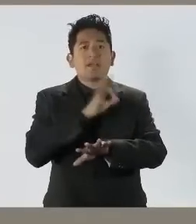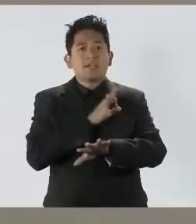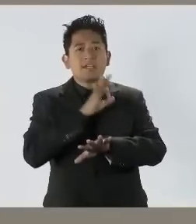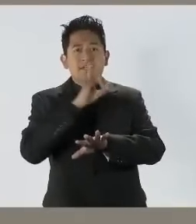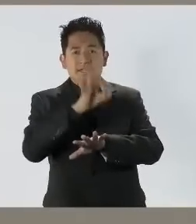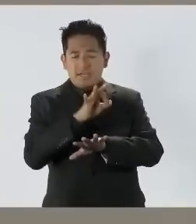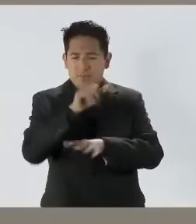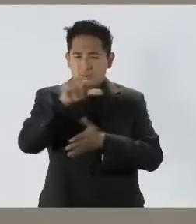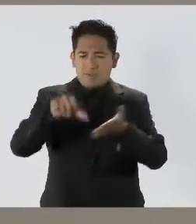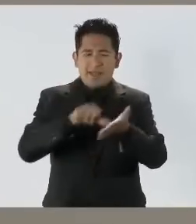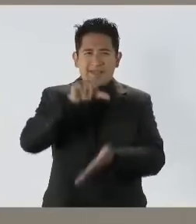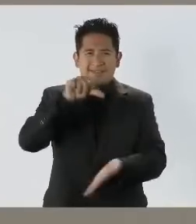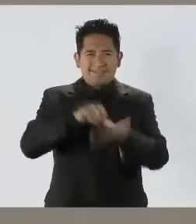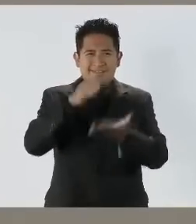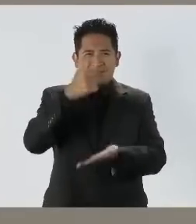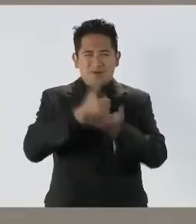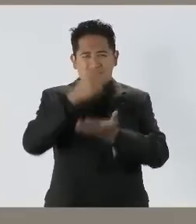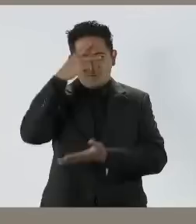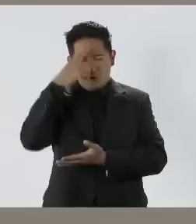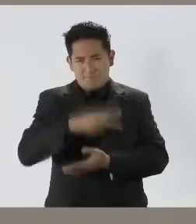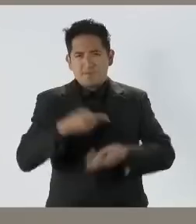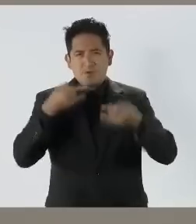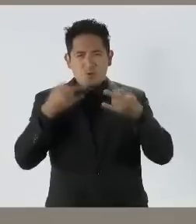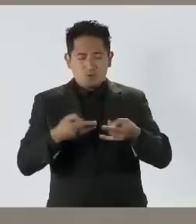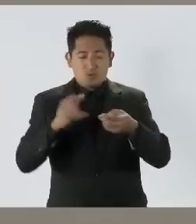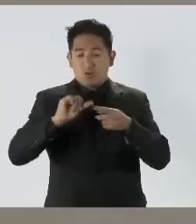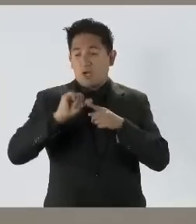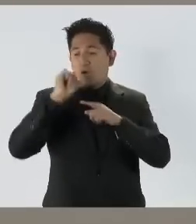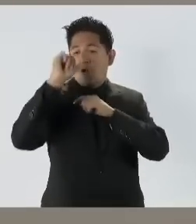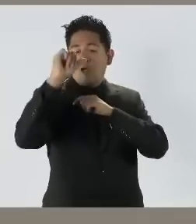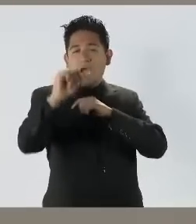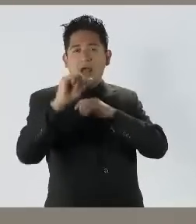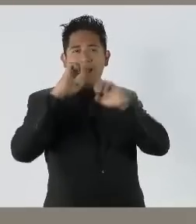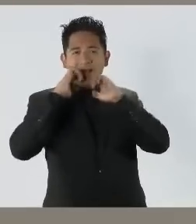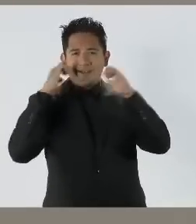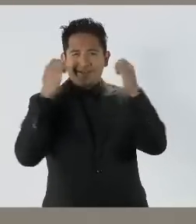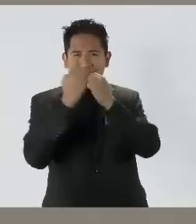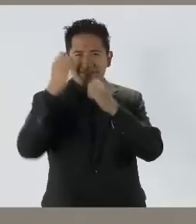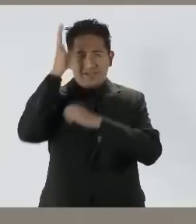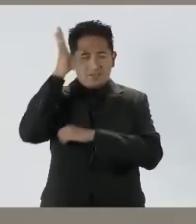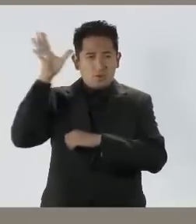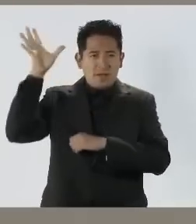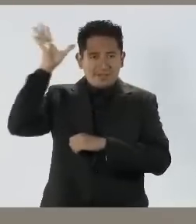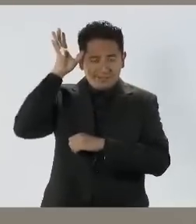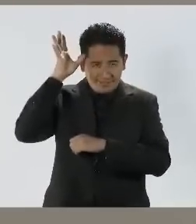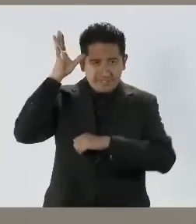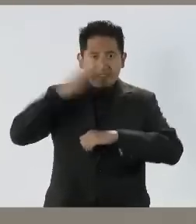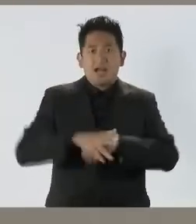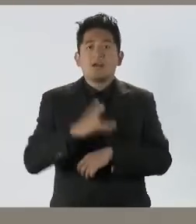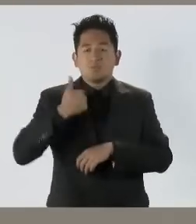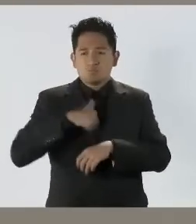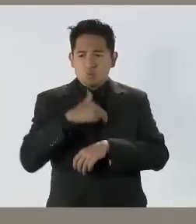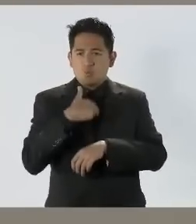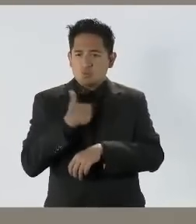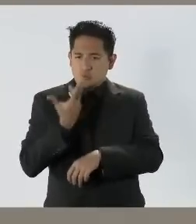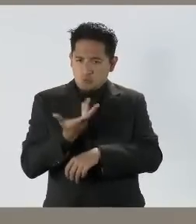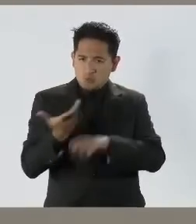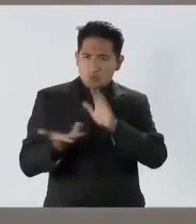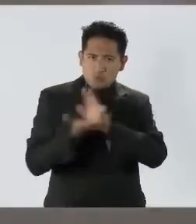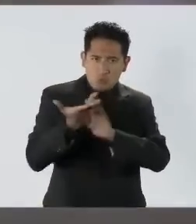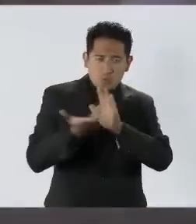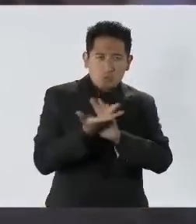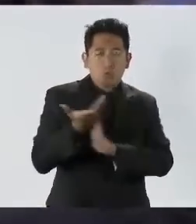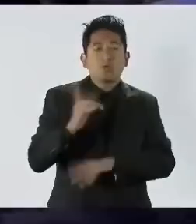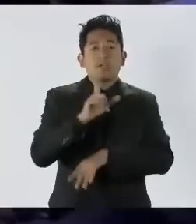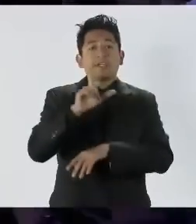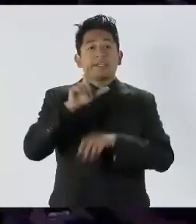histórico y extenderemos el servicio de ecovis a todas las demarcaciones de la Ciudad de México